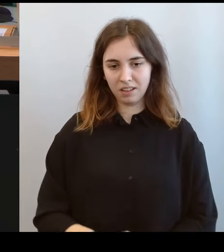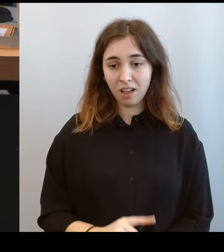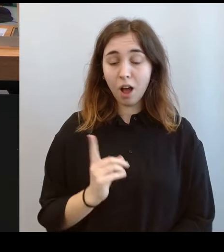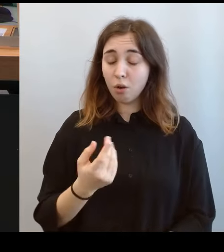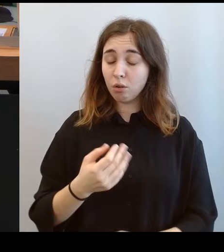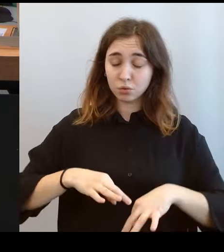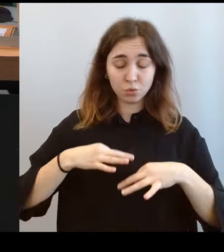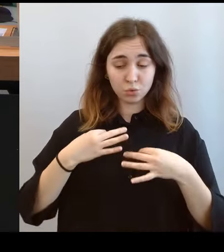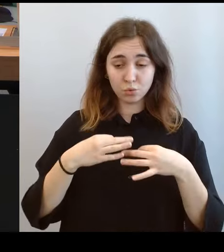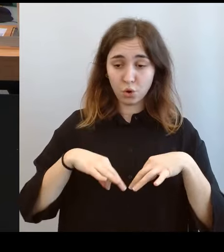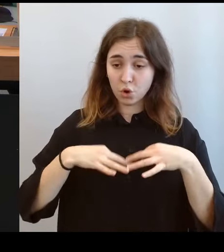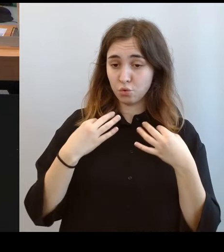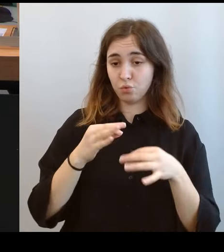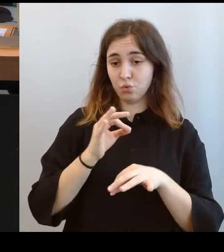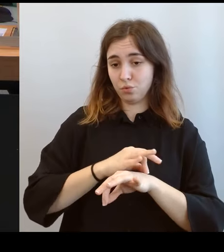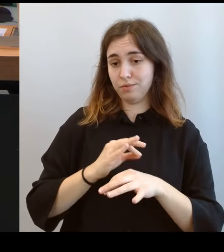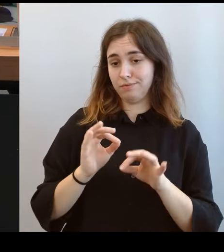als auch bei den Kosten. (Beifall)